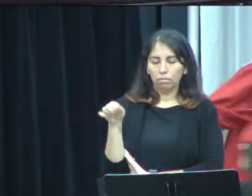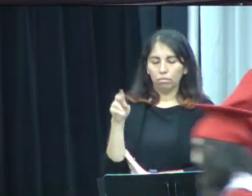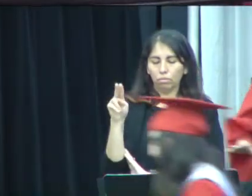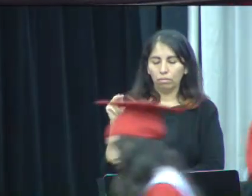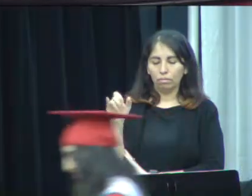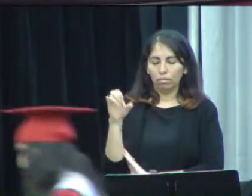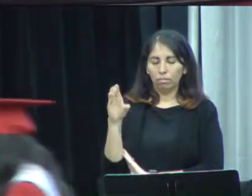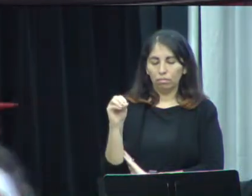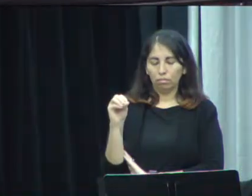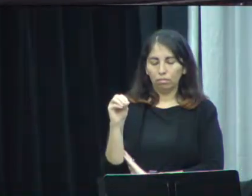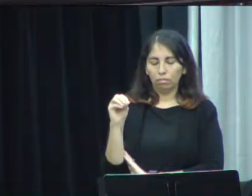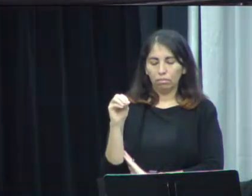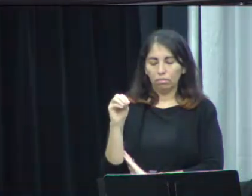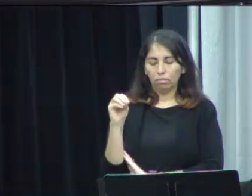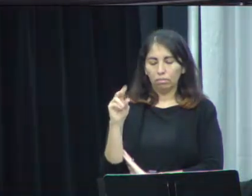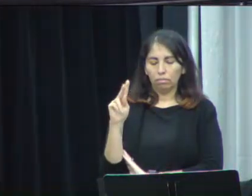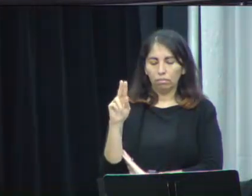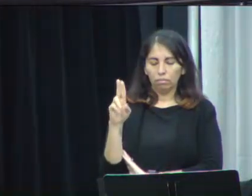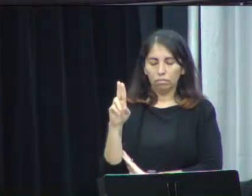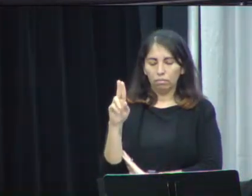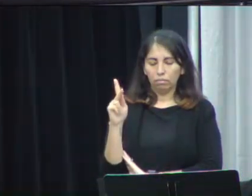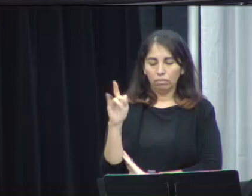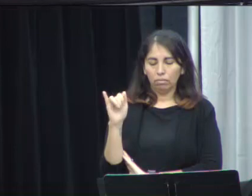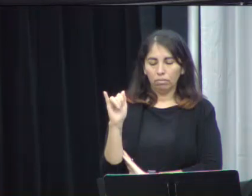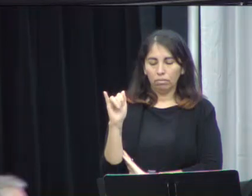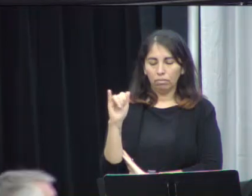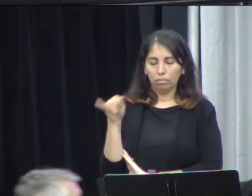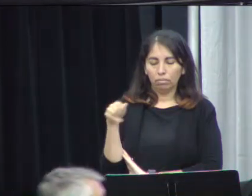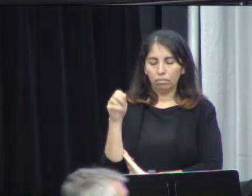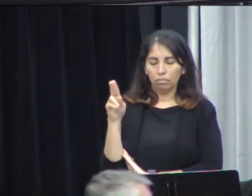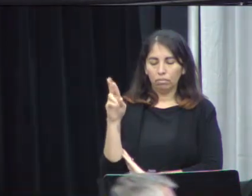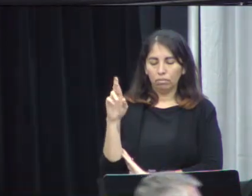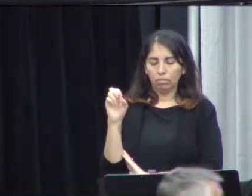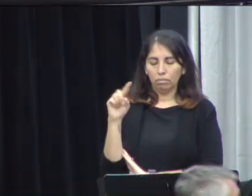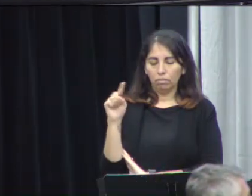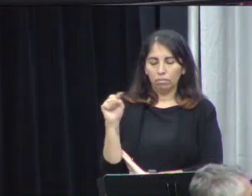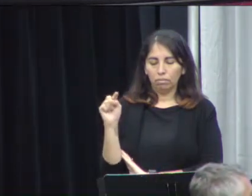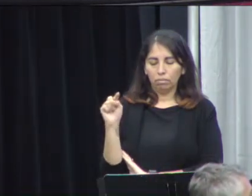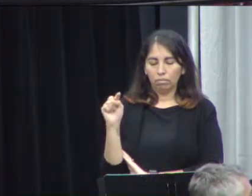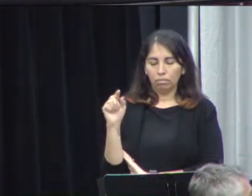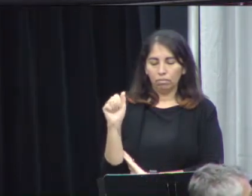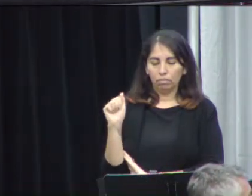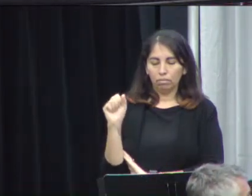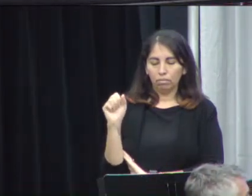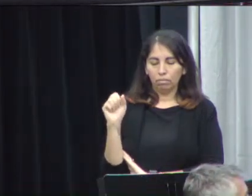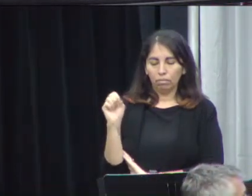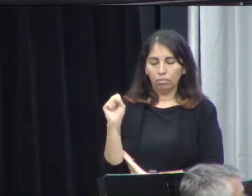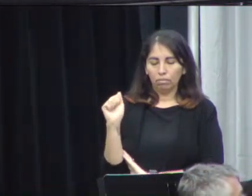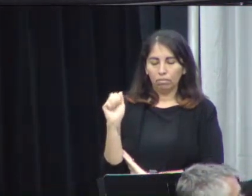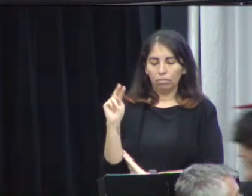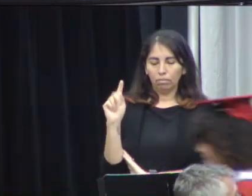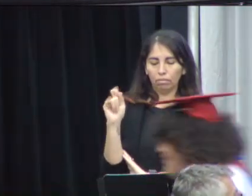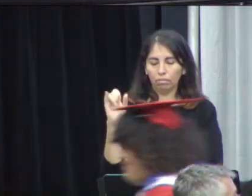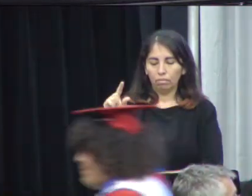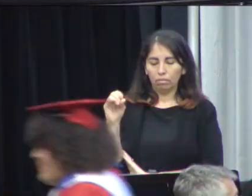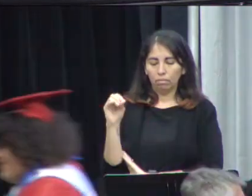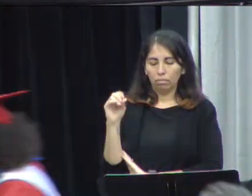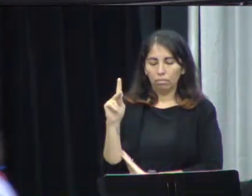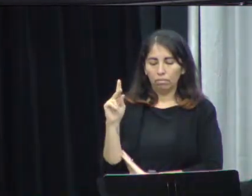(audience applauds) Yuki Juarez. (audience applauds) Santiago Khan.